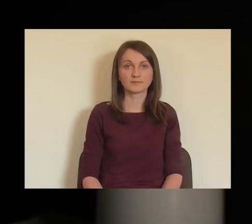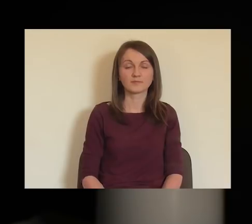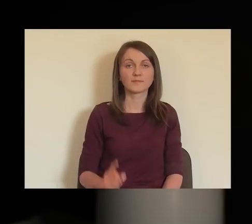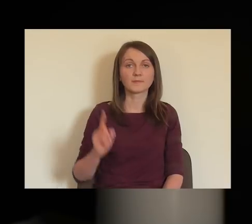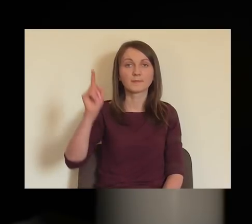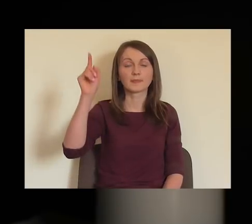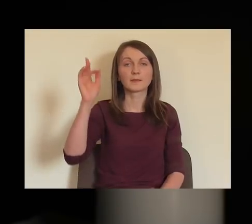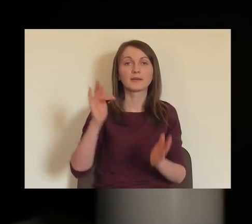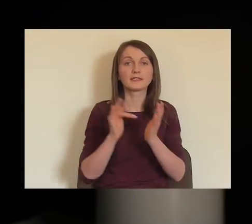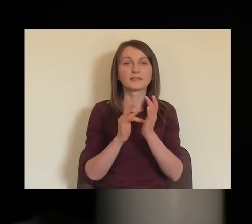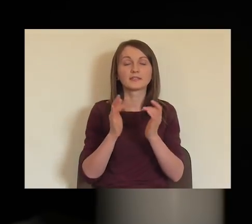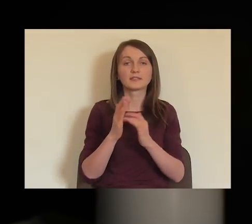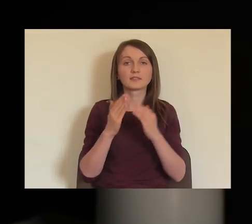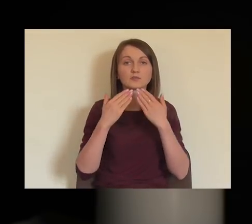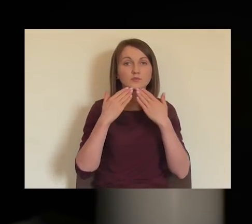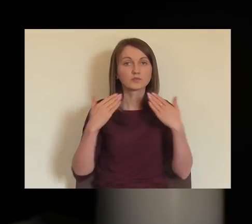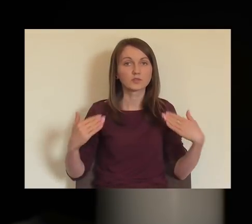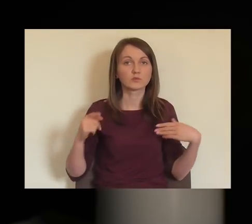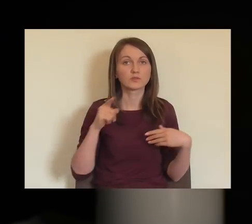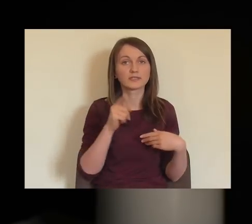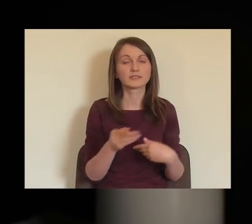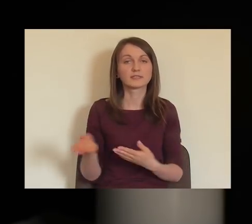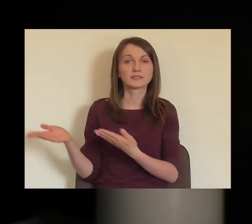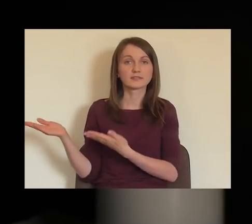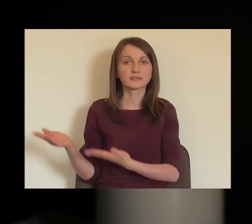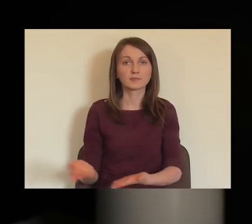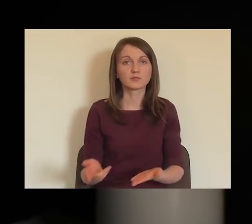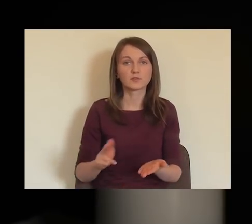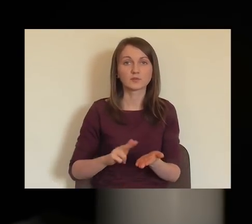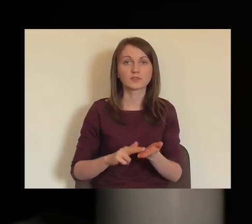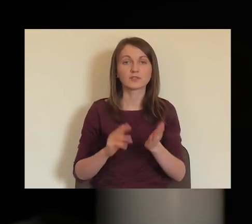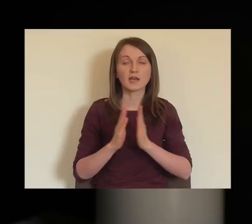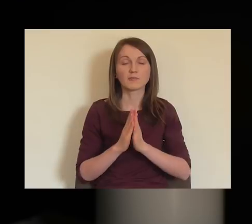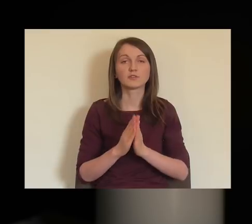Panie Jezu, dziękuję Ci, że zaprosiłeś mnie na tę modlitwę.